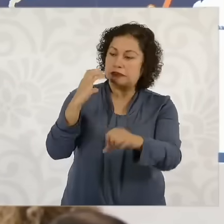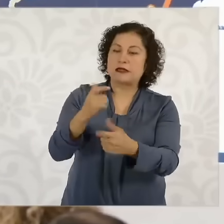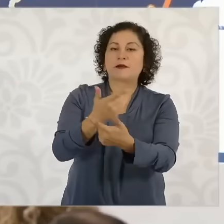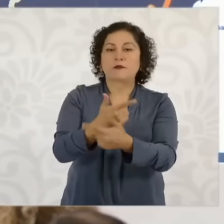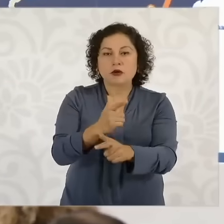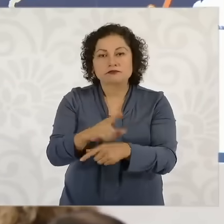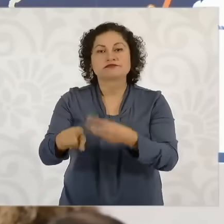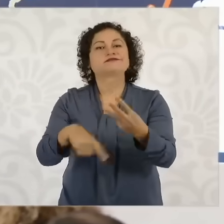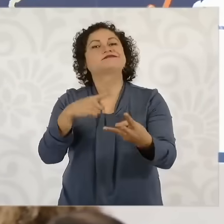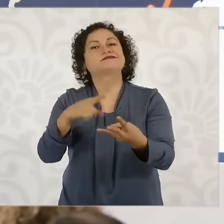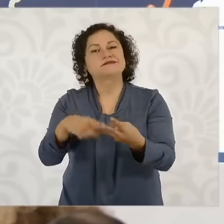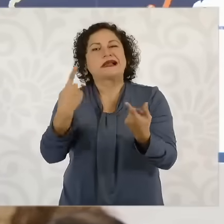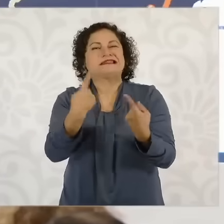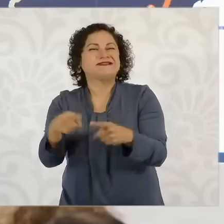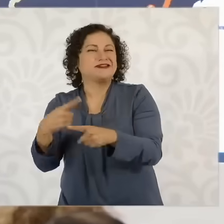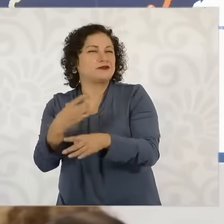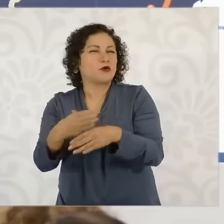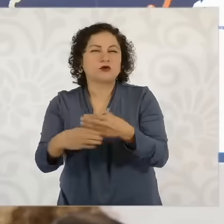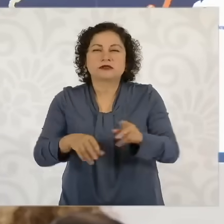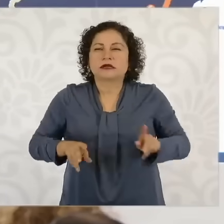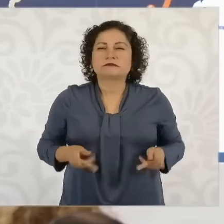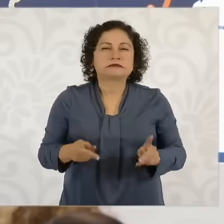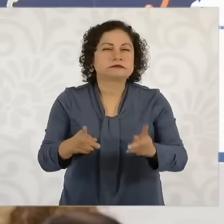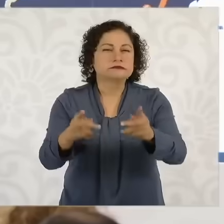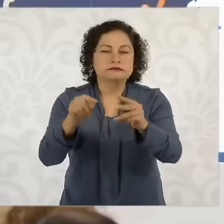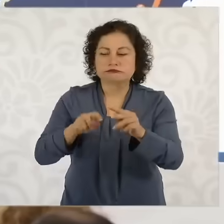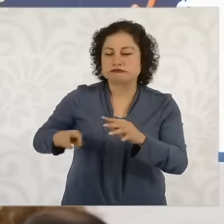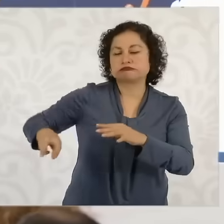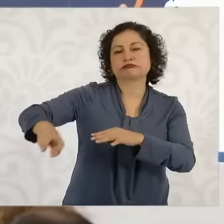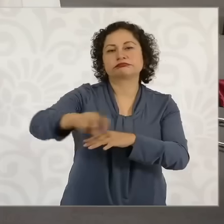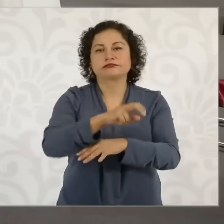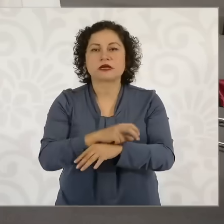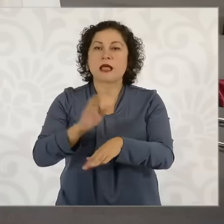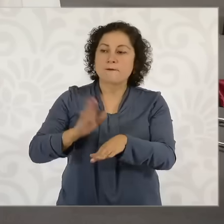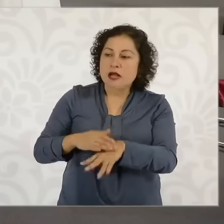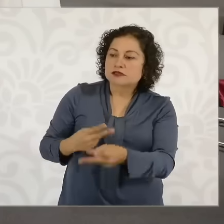vamos aumentando conforme se va incrementando la demanda de pasajeros. Informarles también que en